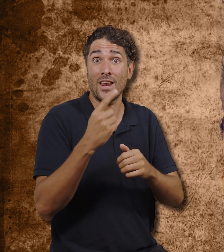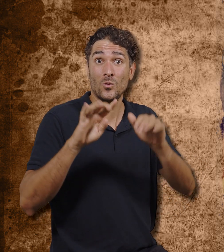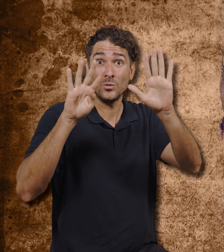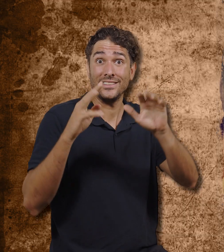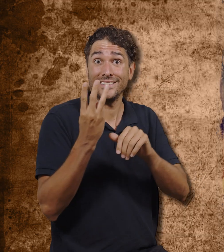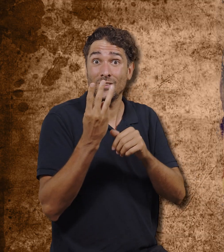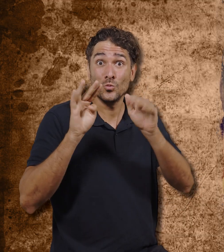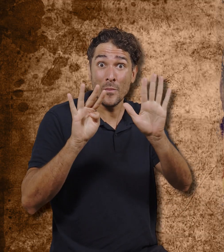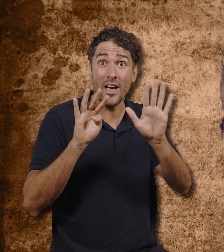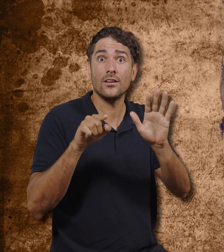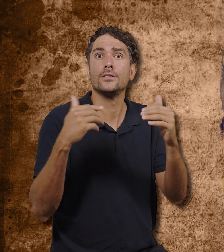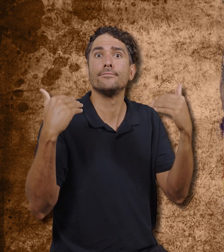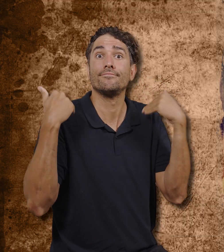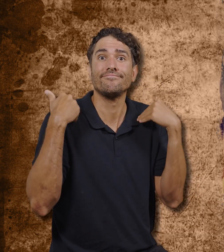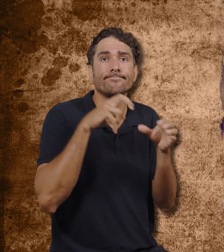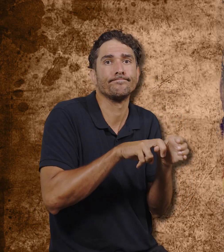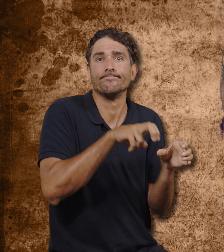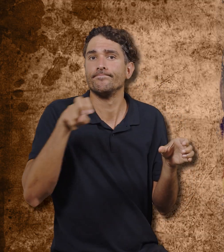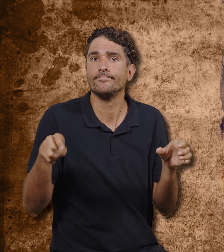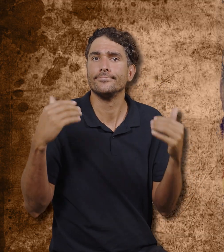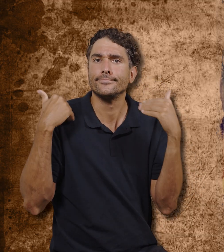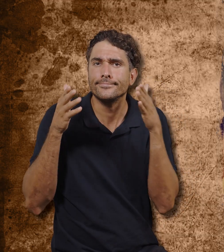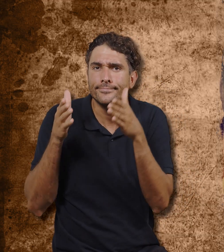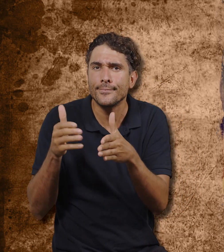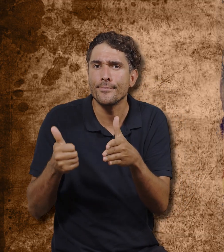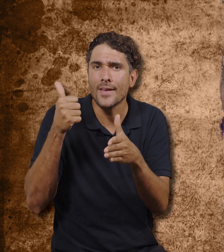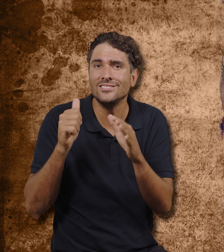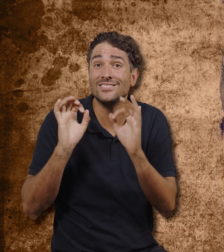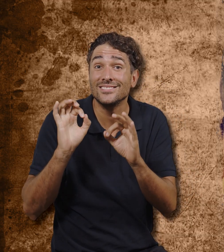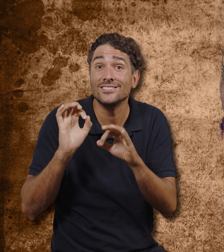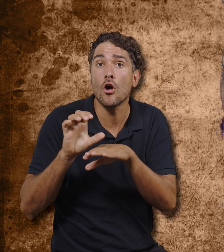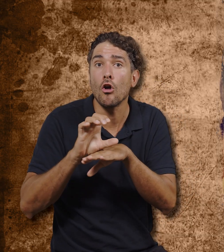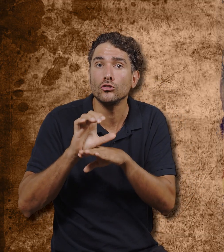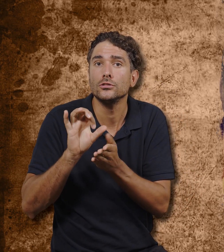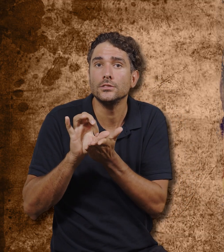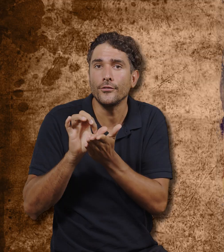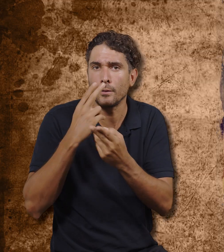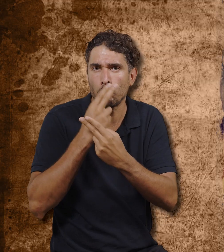conseller de Serveis Públics, Economia i Finances, i Cultura.